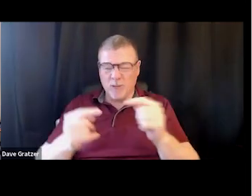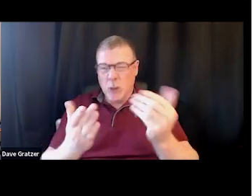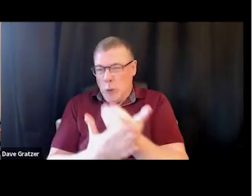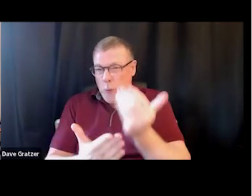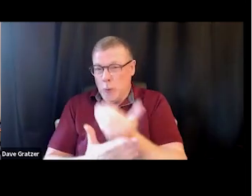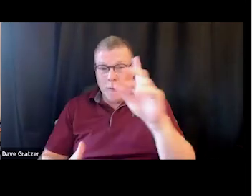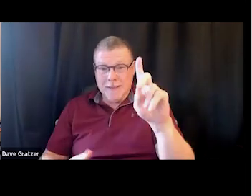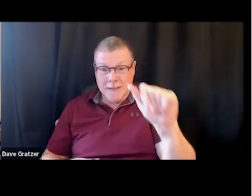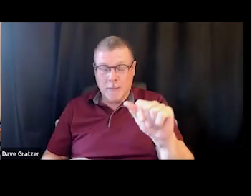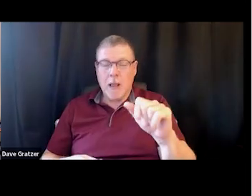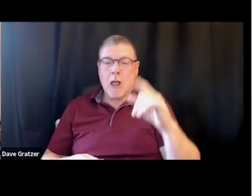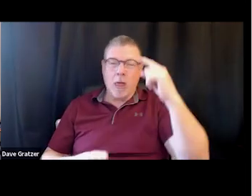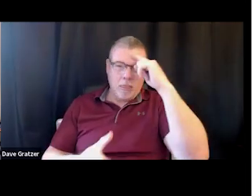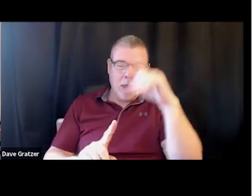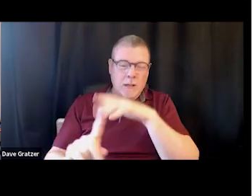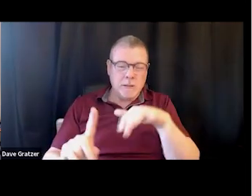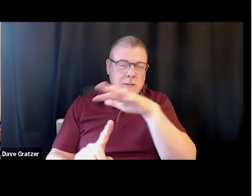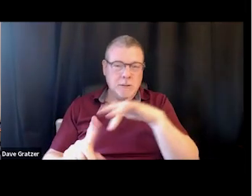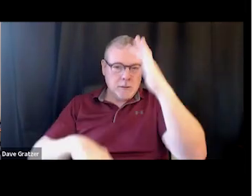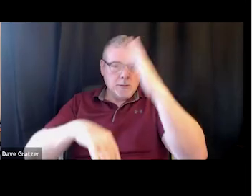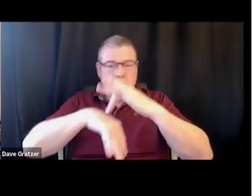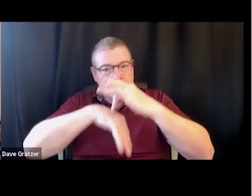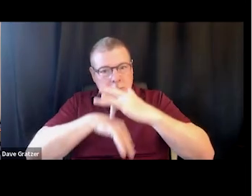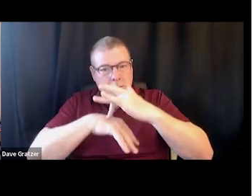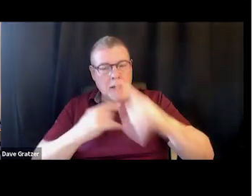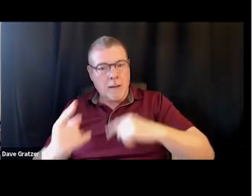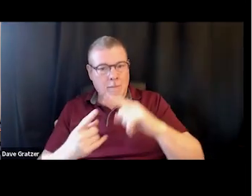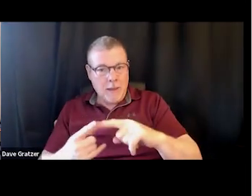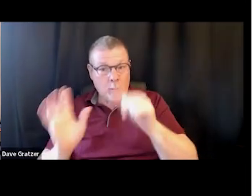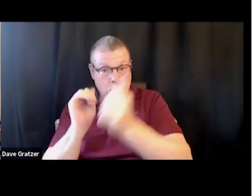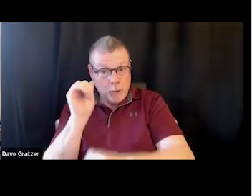la ideación suicida se disiparía.